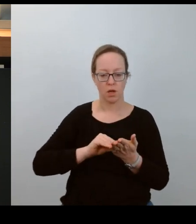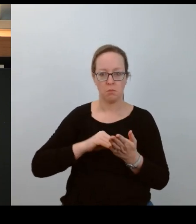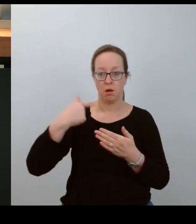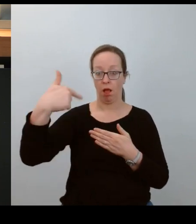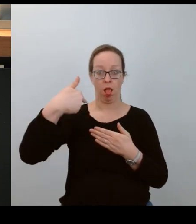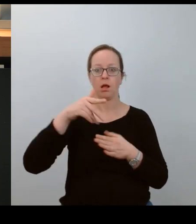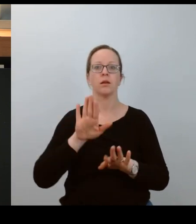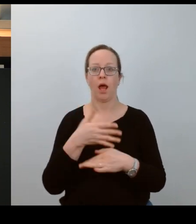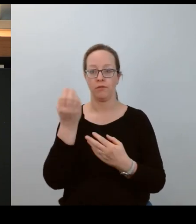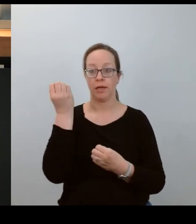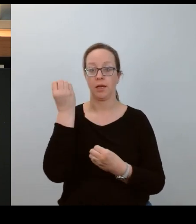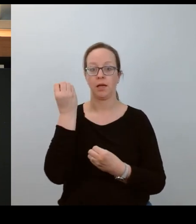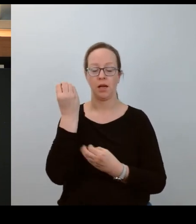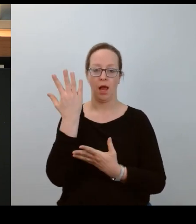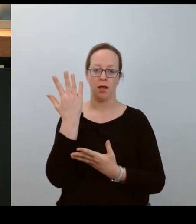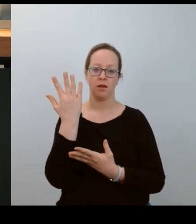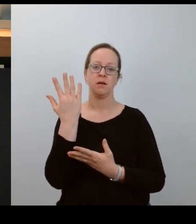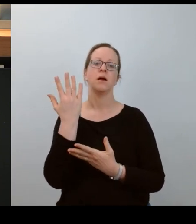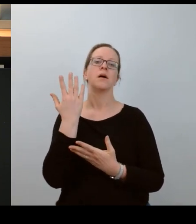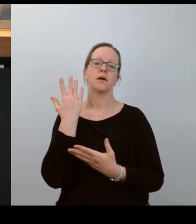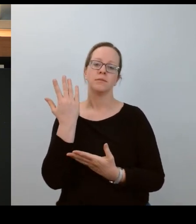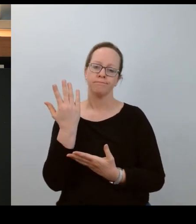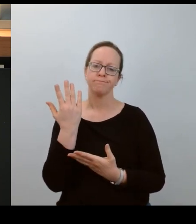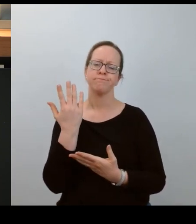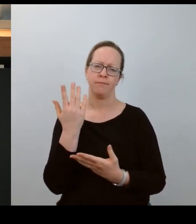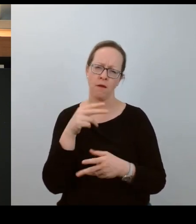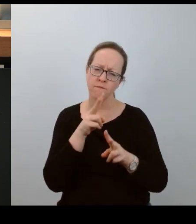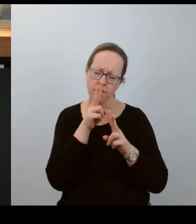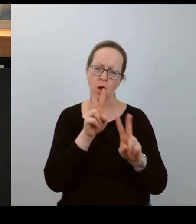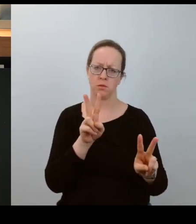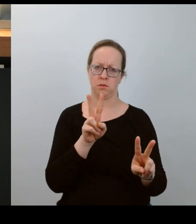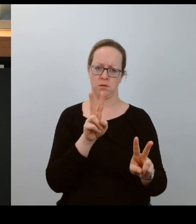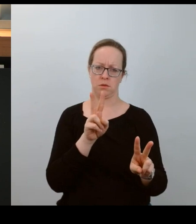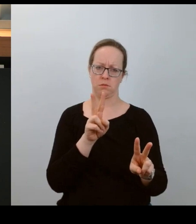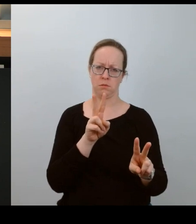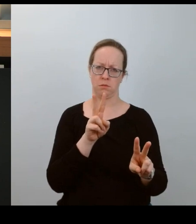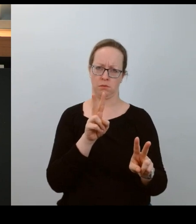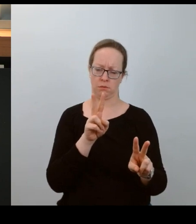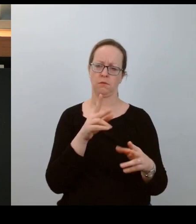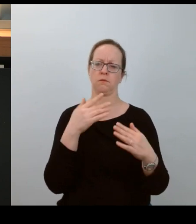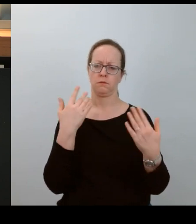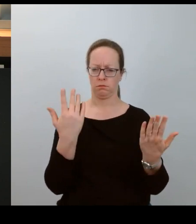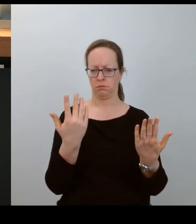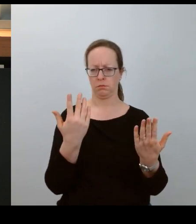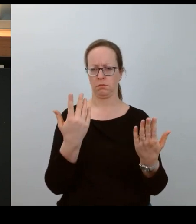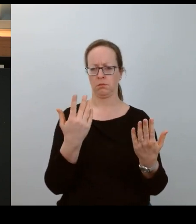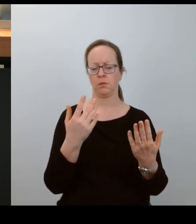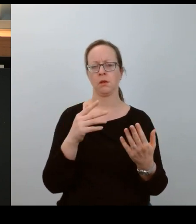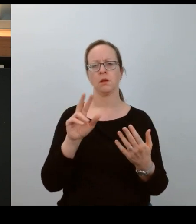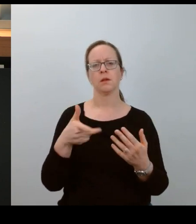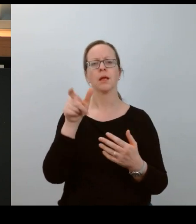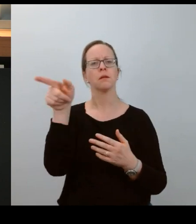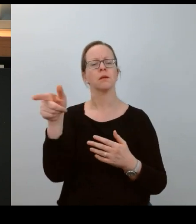Für immer muss ich die Datenschutzregeln kennen und beachten. Auch wenn ich eine App erlaube, meine Kontakte zu durchsuchen,